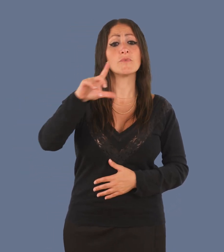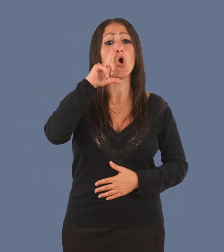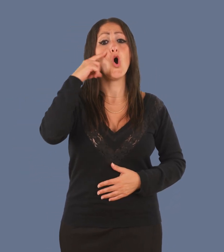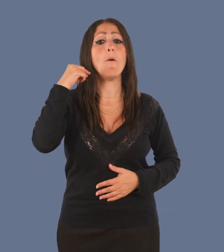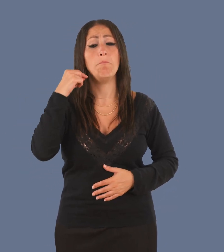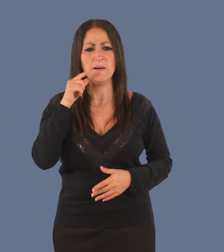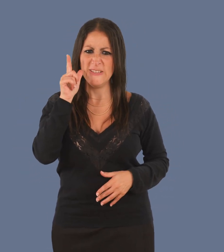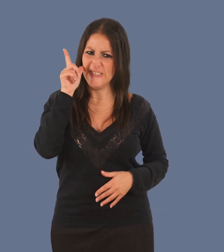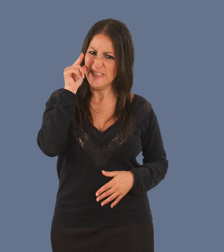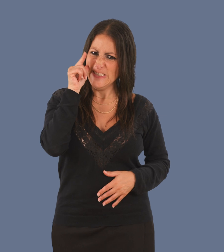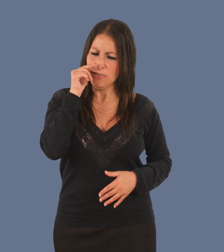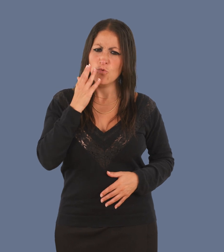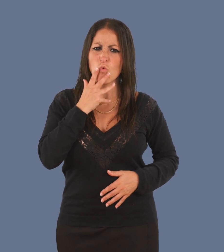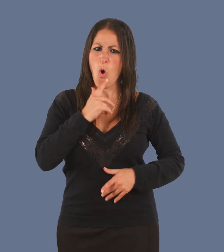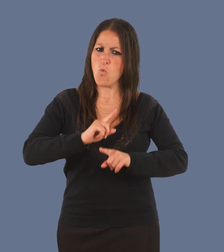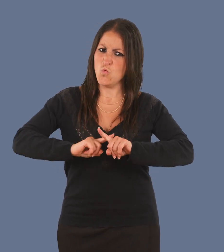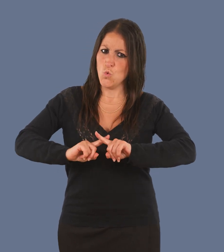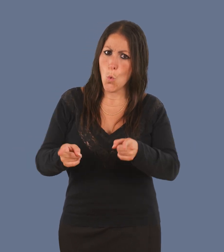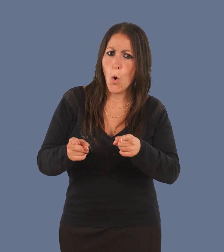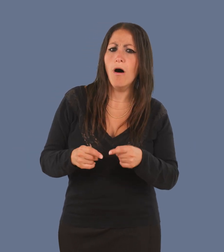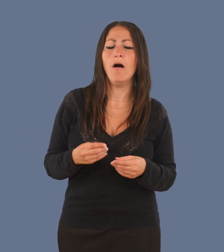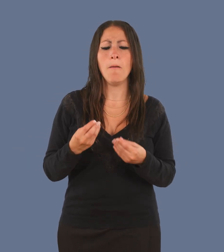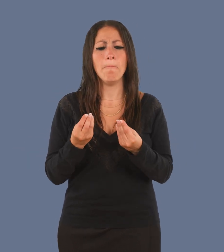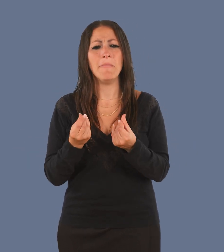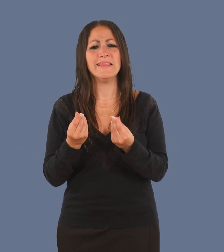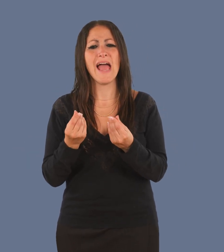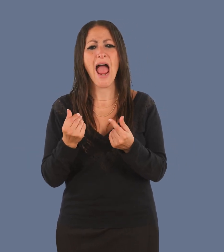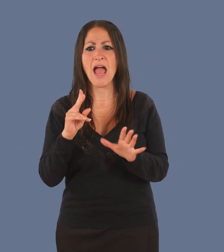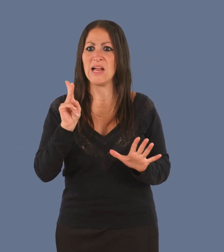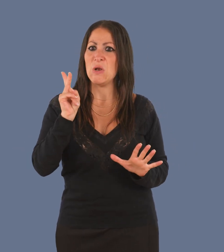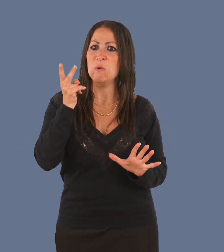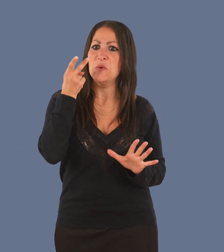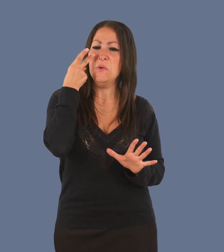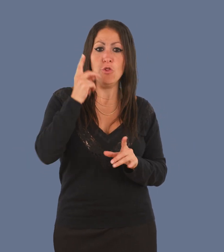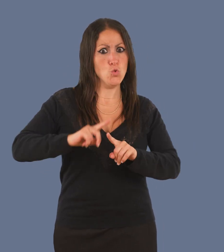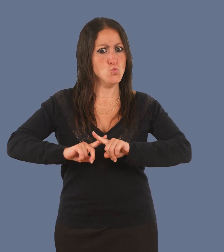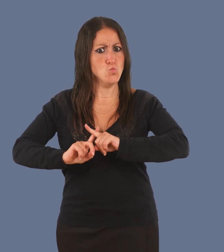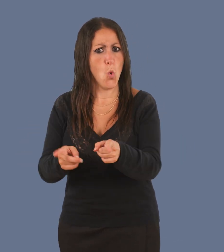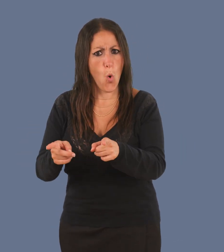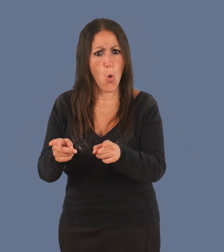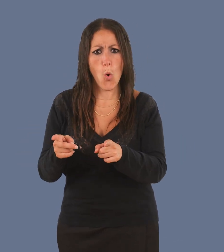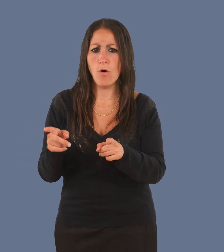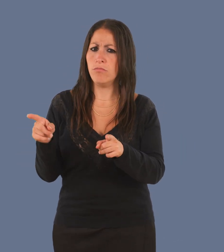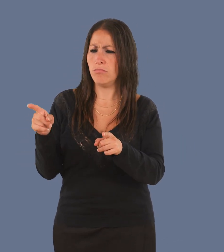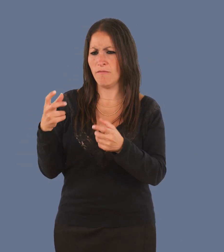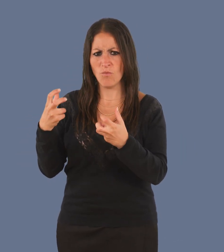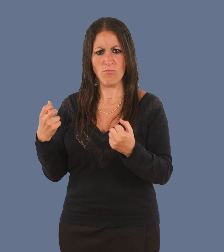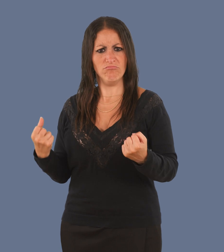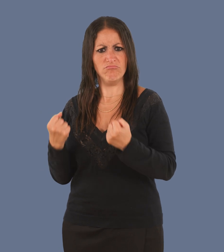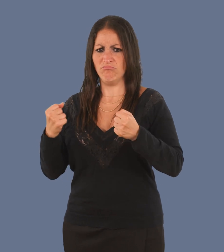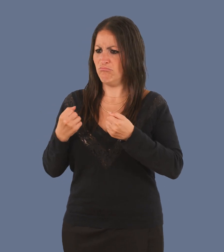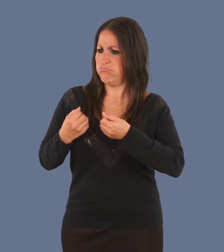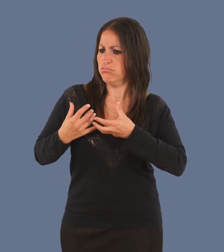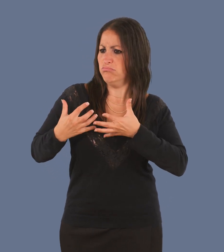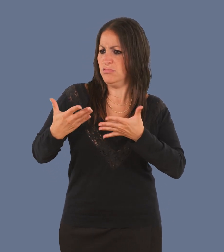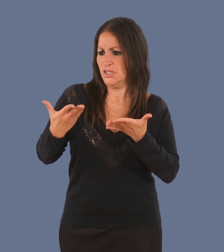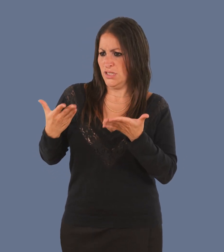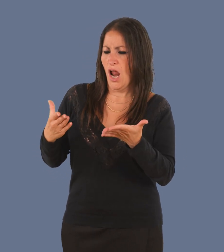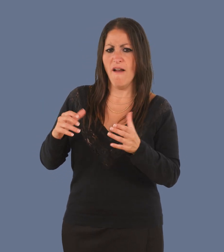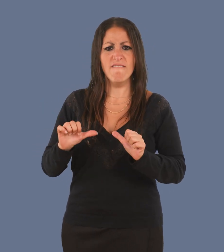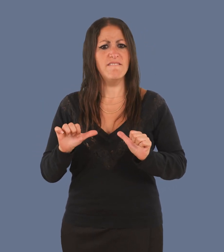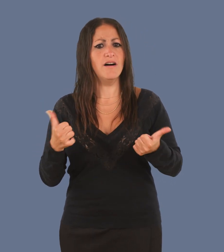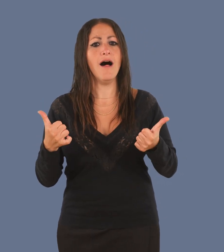Le bannissement des couleurs et des matières luxueuses accompagne la promotion d’une culture virile